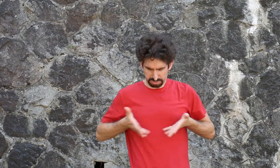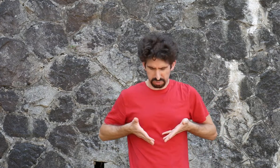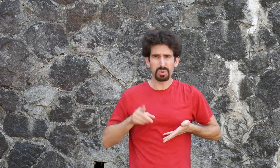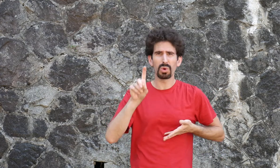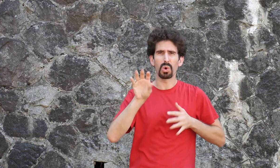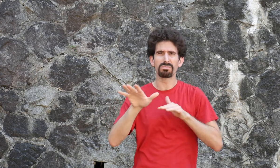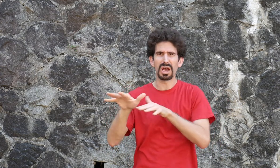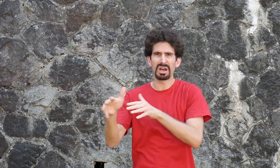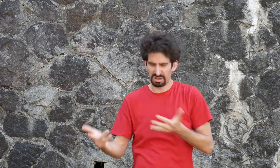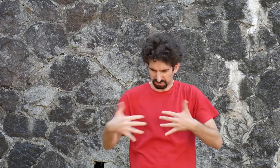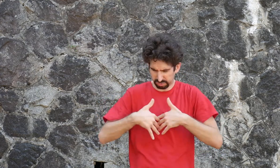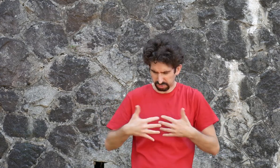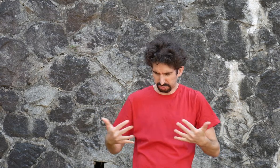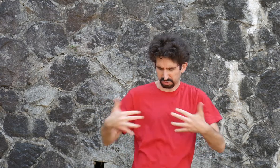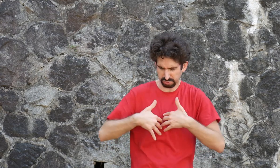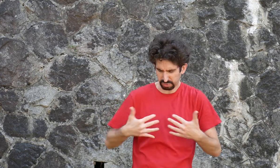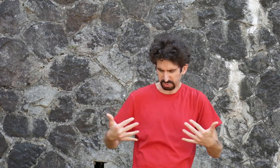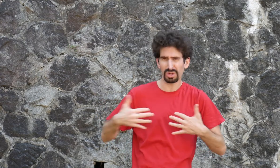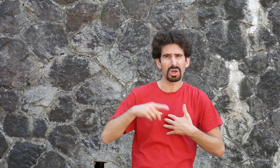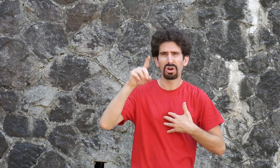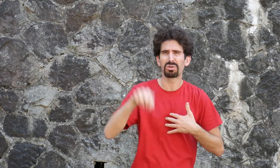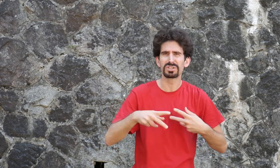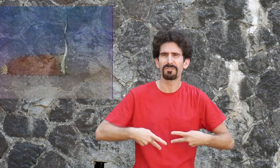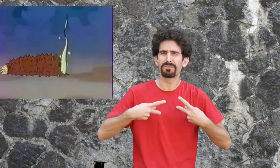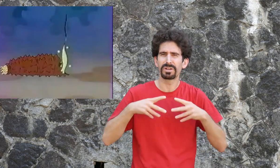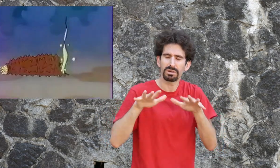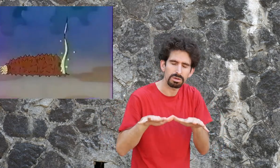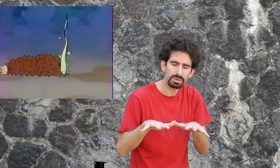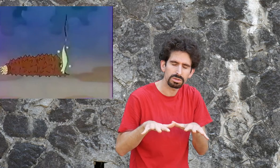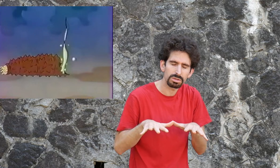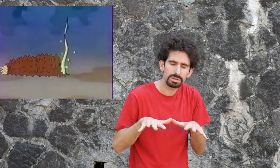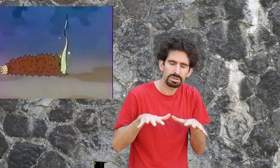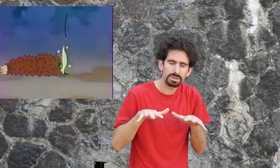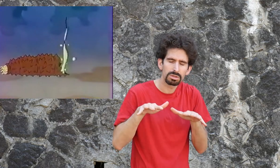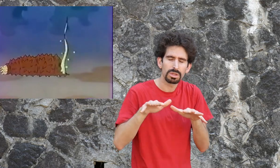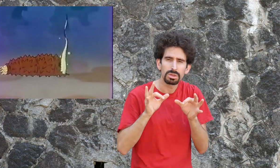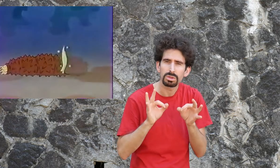L'eau de mer entre massivement dans la déchirure. L'holothurie vit alors au ralenti,